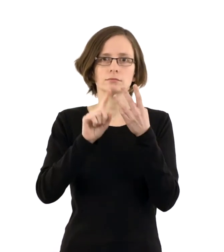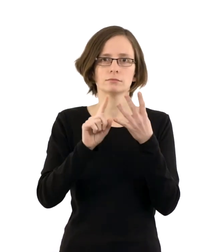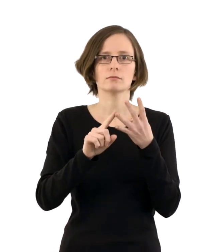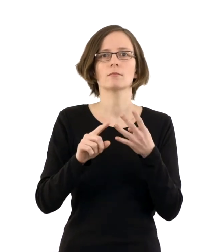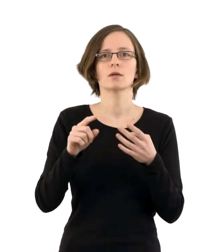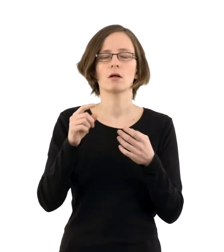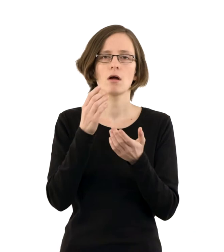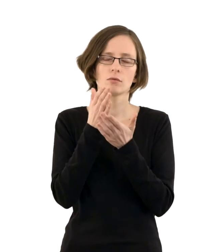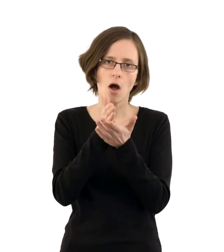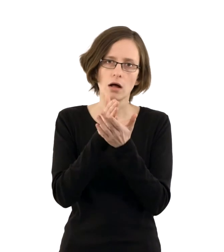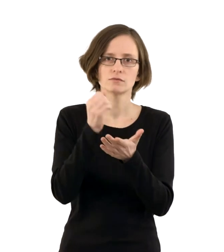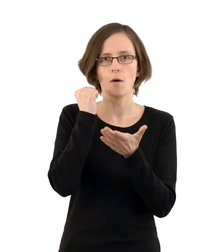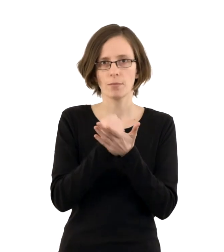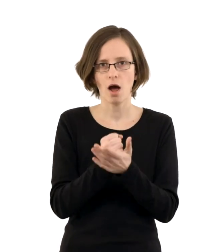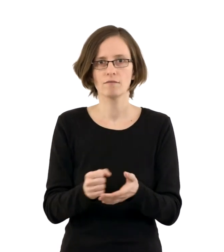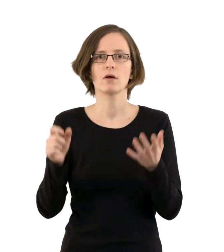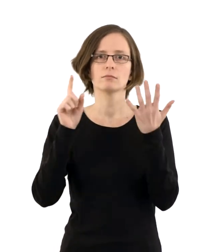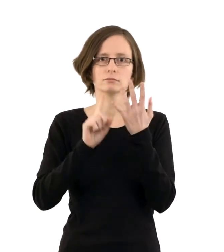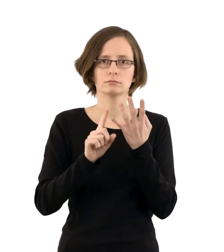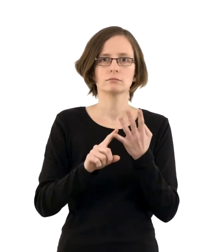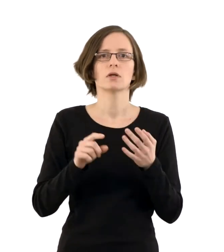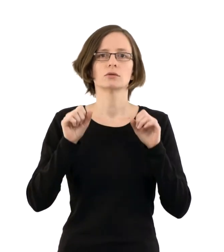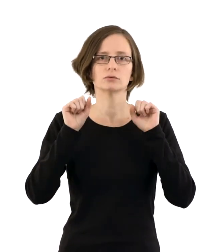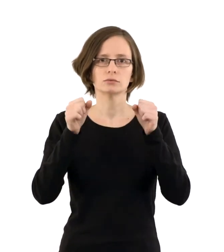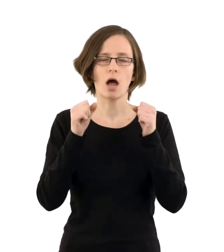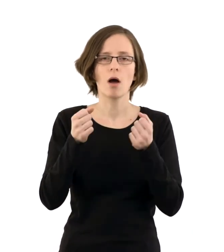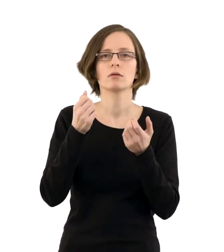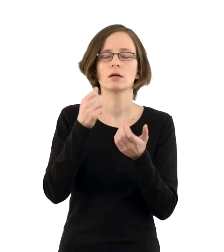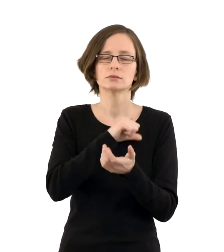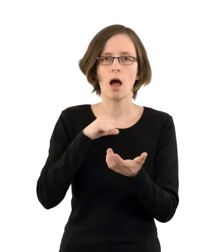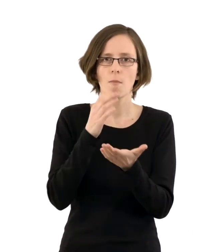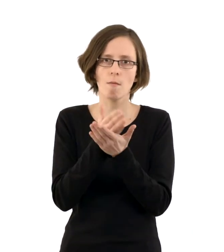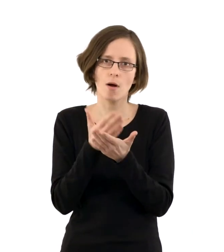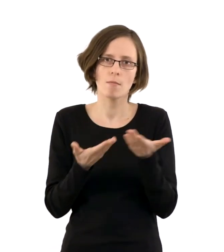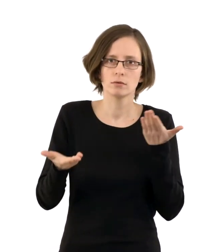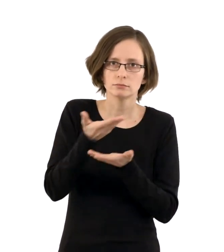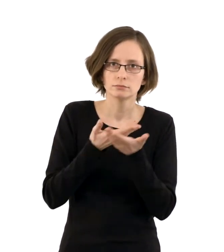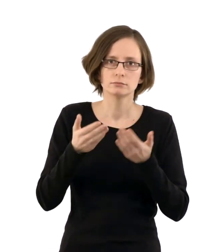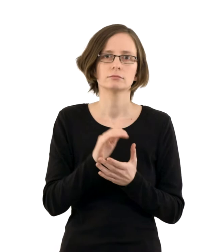poradnictwo prawne działalność samopomocowa